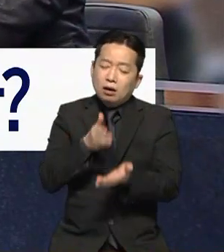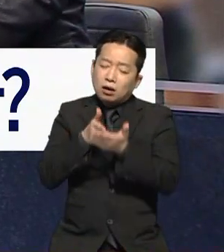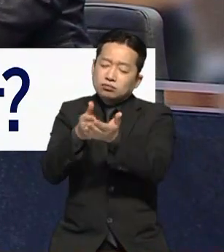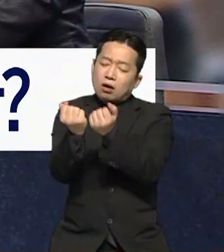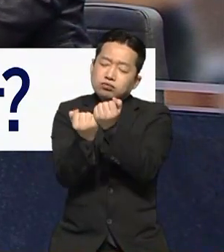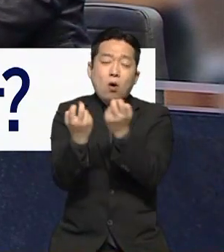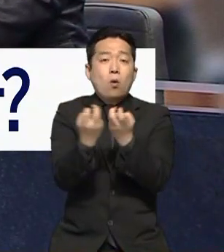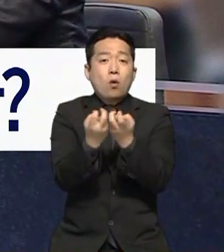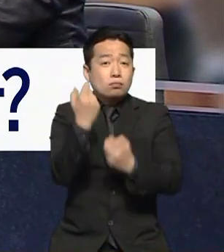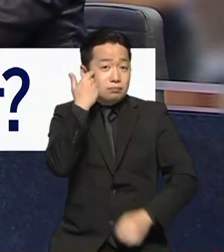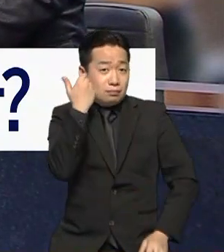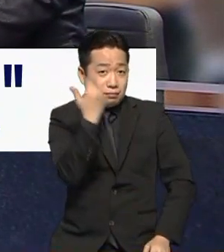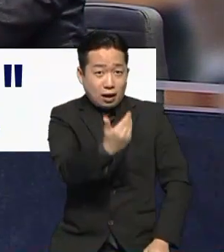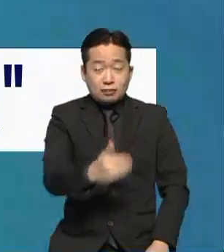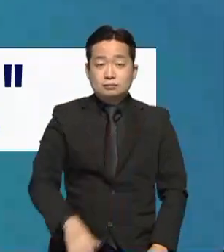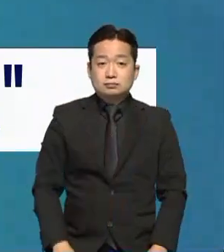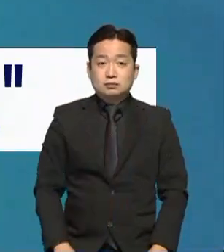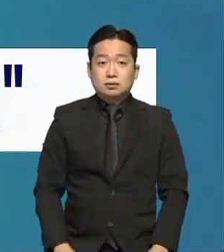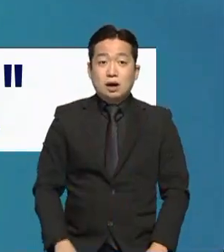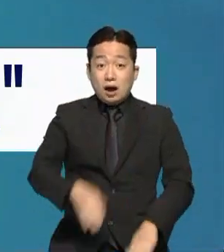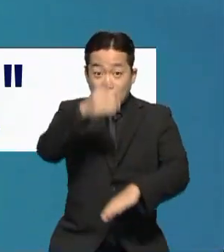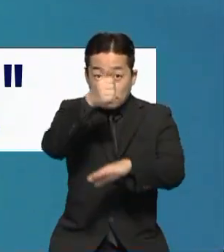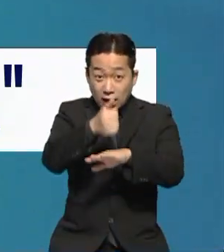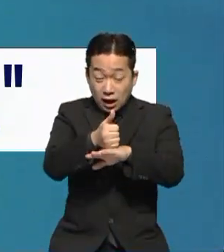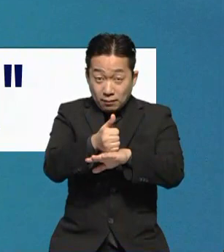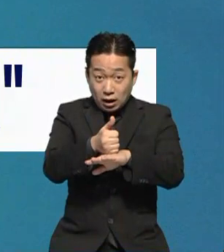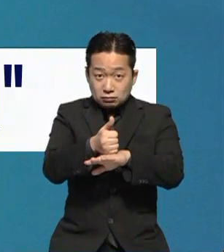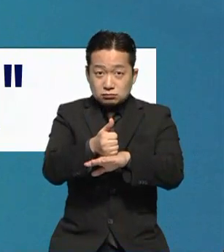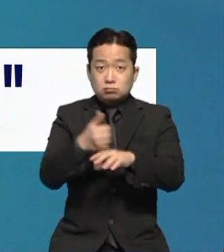정부가 끝까지 반대하면 방법은 없지요.